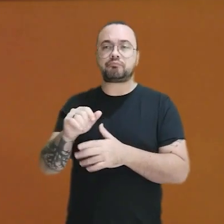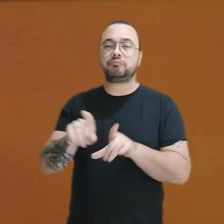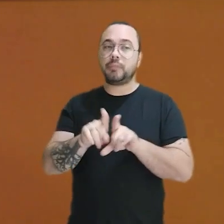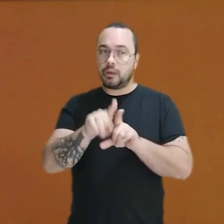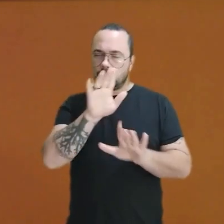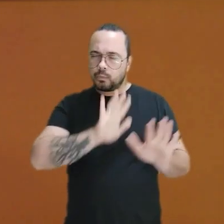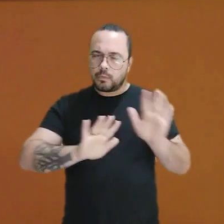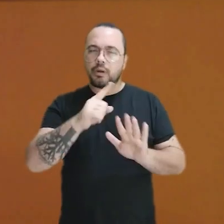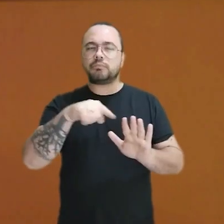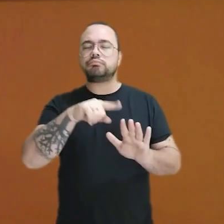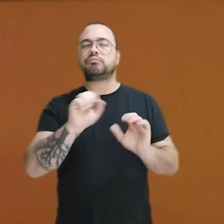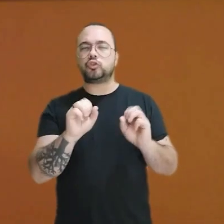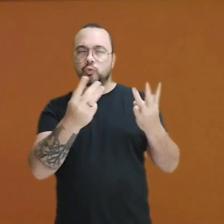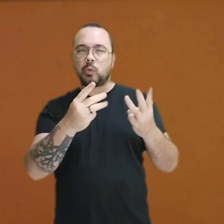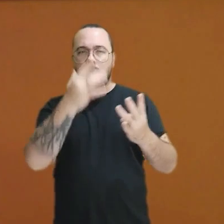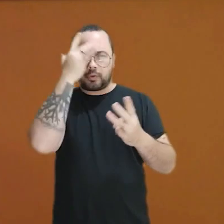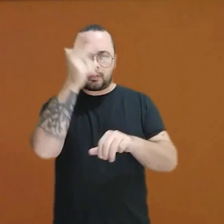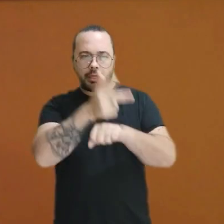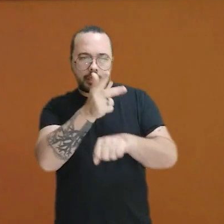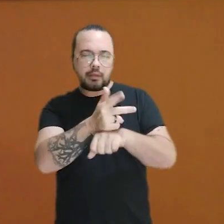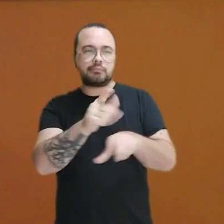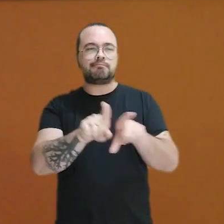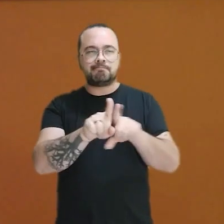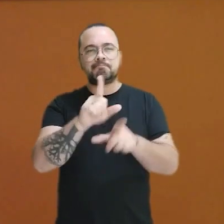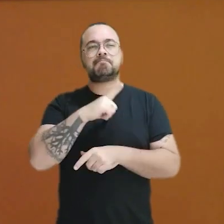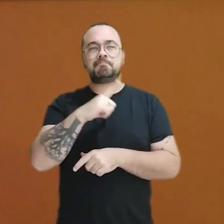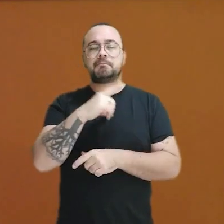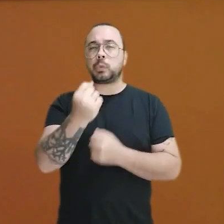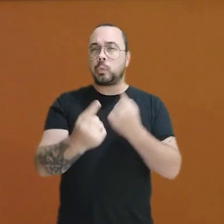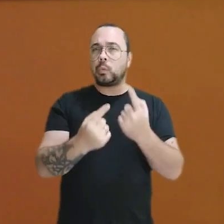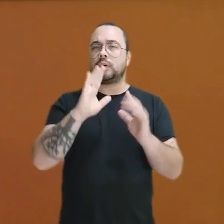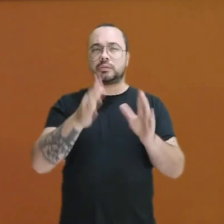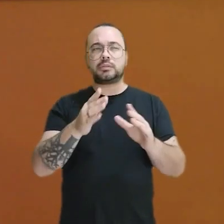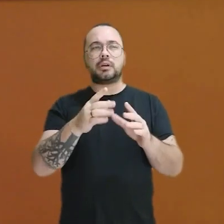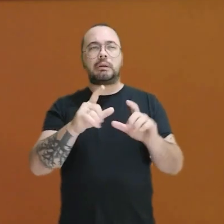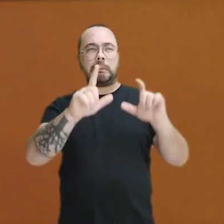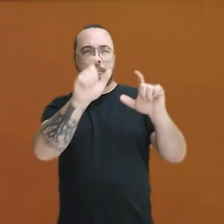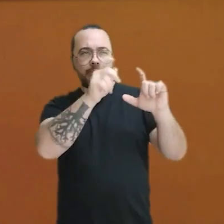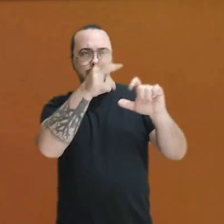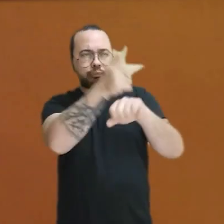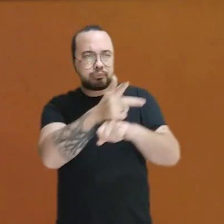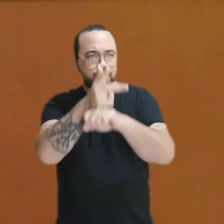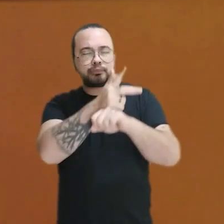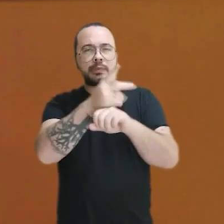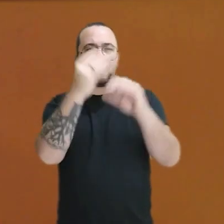de vocês, sempre tem o cara pra filmar, muita gente postou o vídeo que gravou no Minhoca e viralizou, assim.